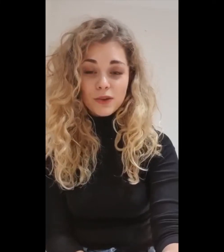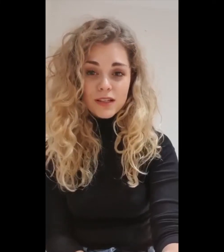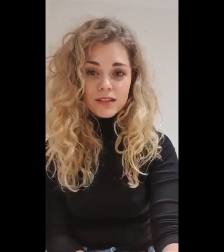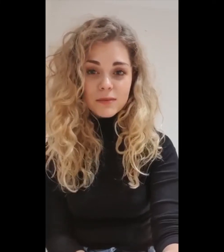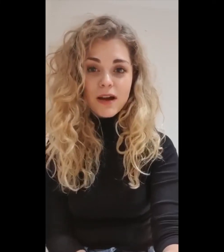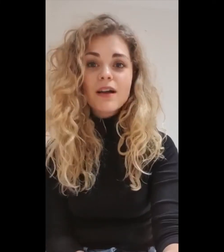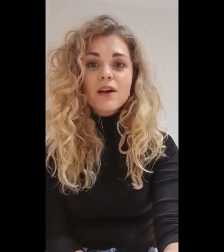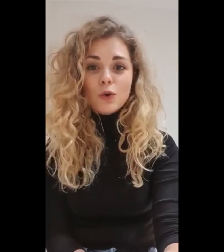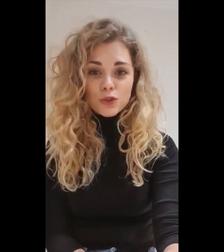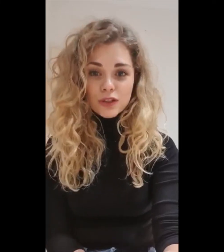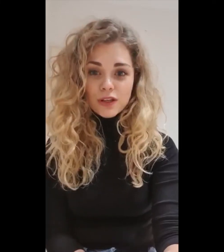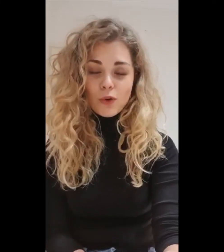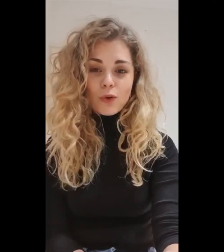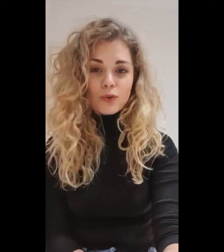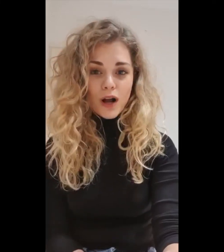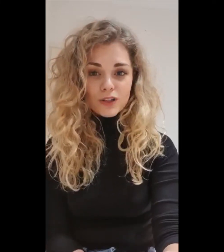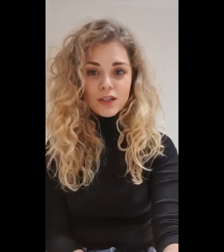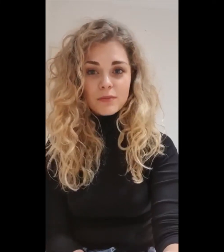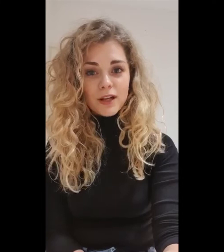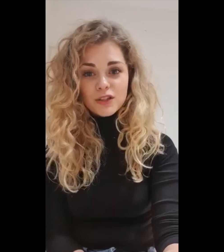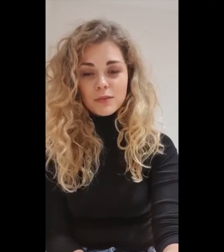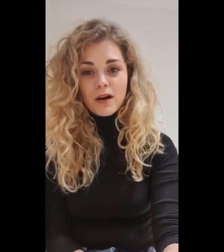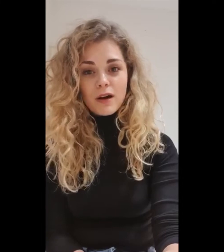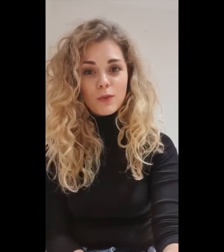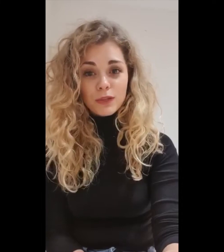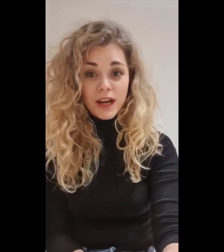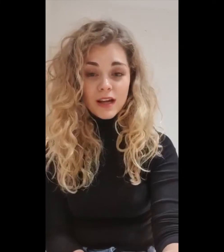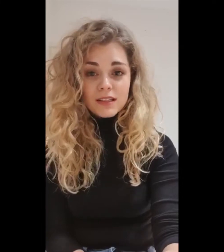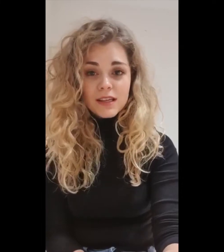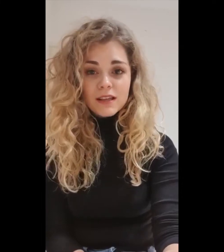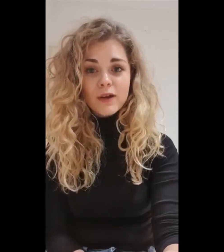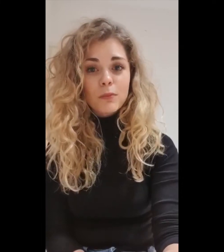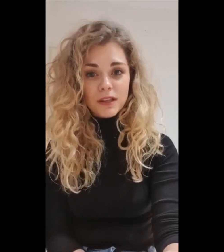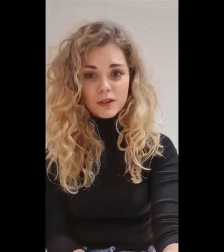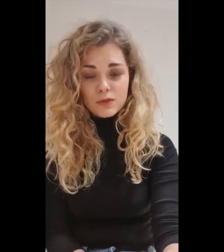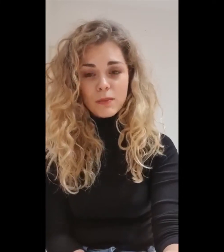i odraslima, učiti o drugačijim načinima komunikacije te o predrasudama i